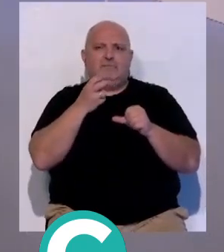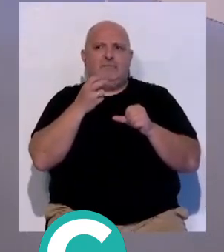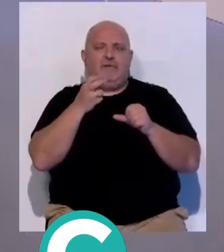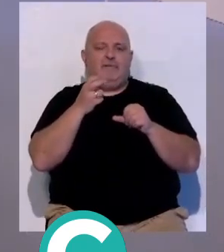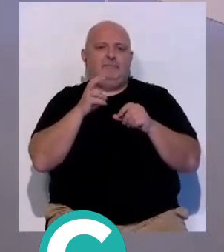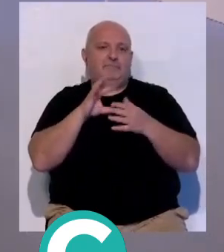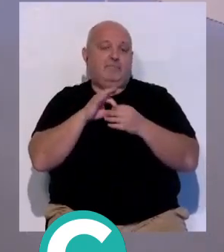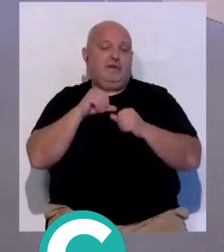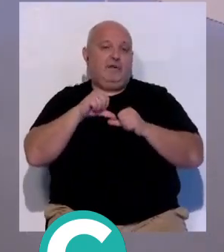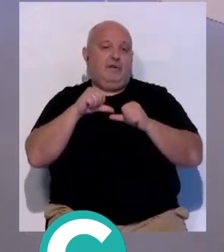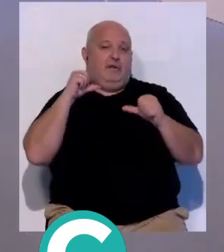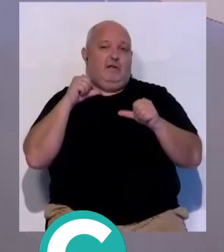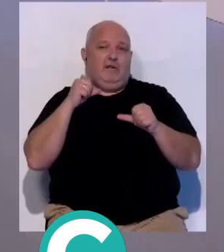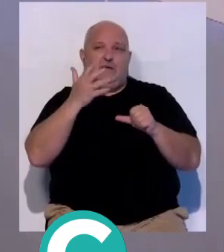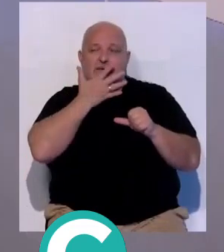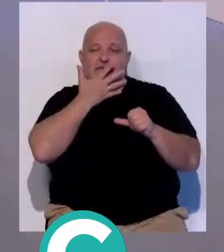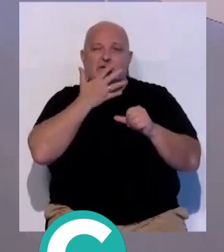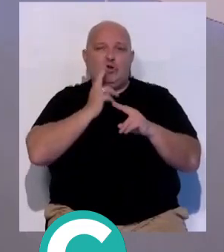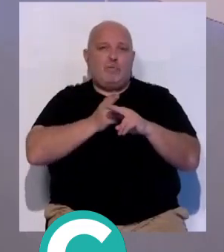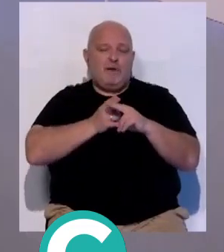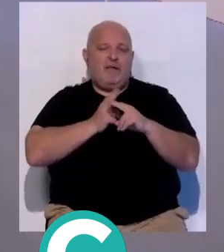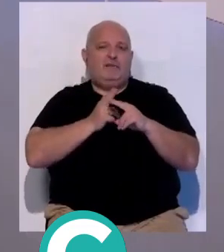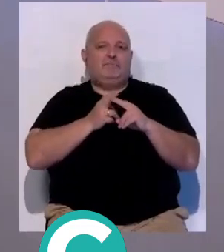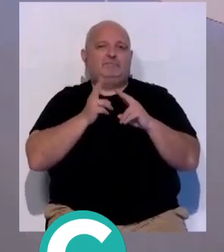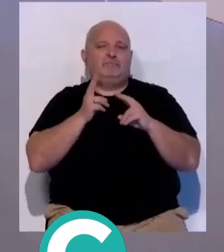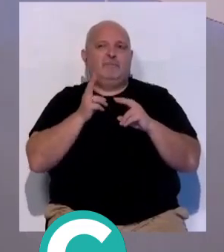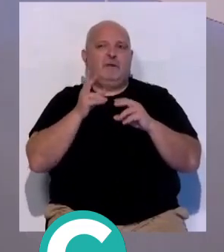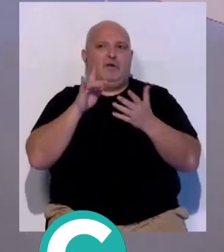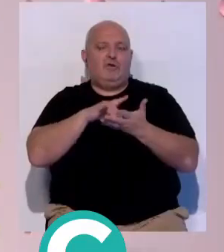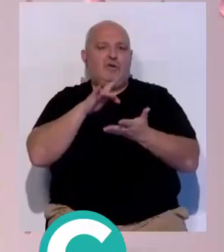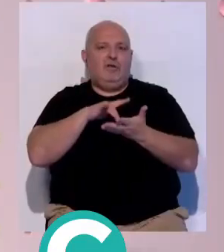que nosotros En cuanto a la nomenclatura en cuanto a los nombres Ya no habían pisado los las